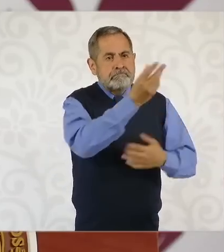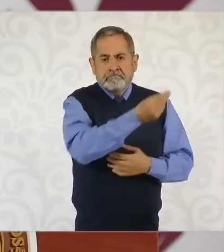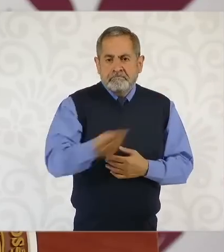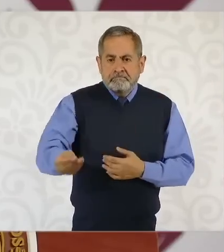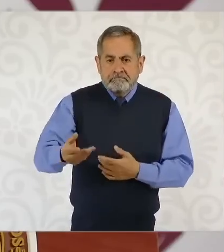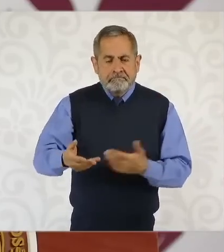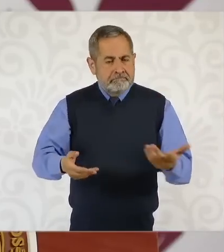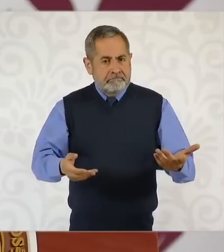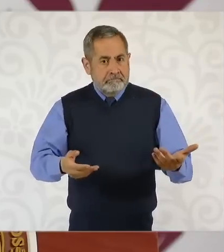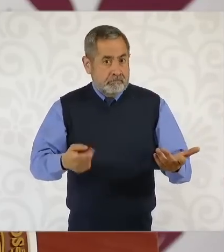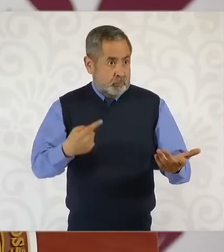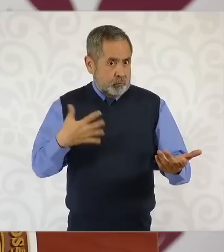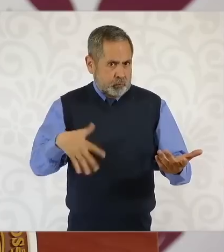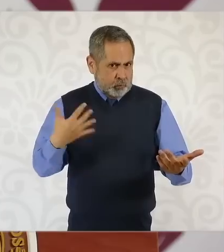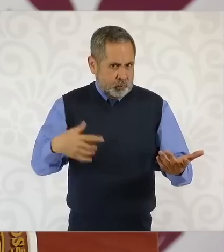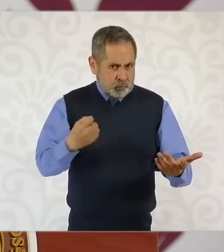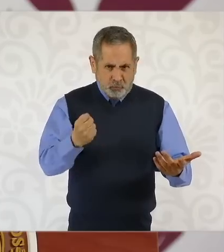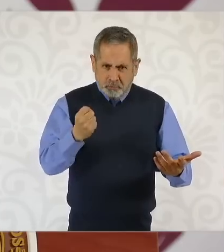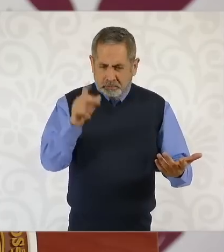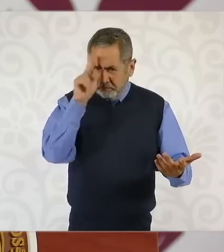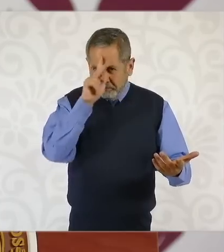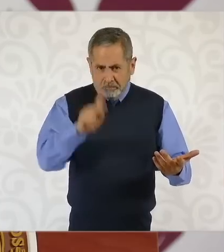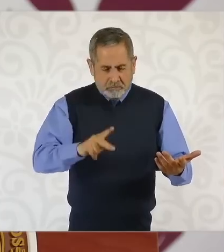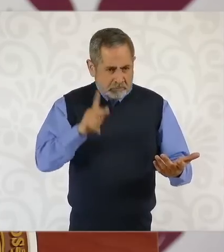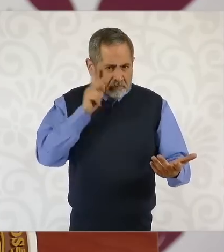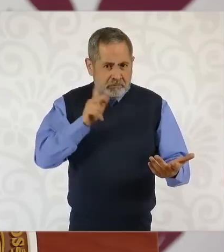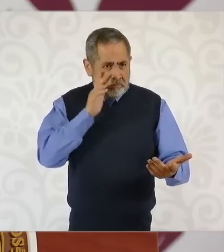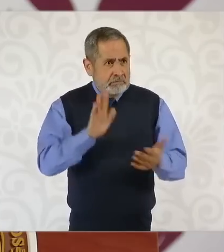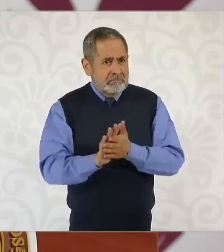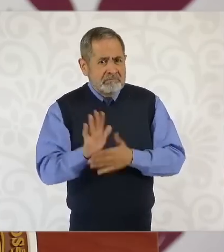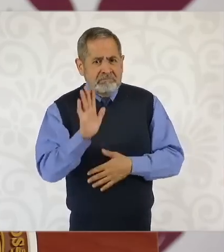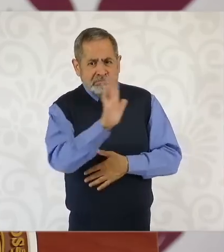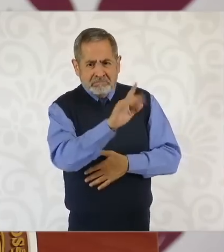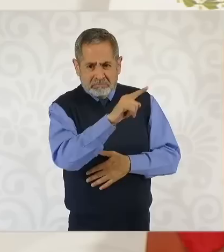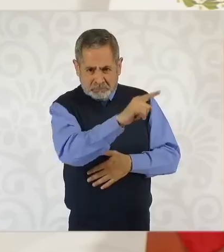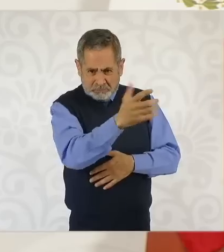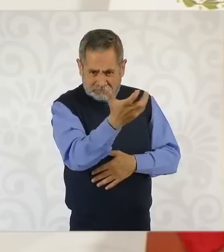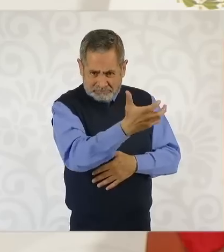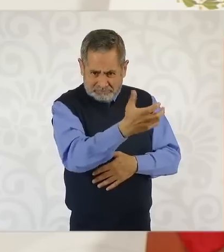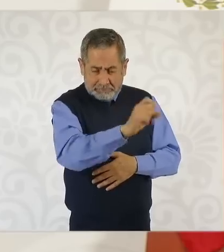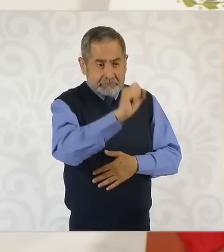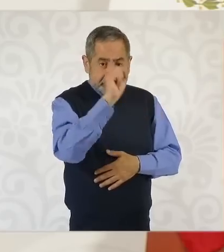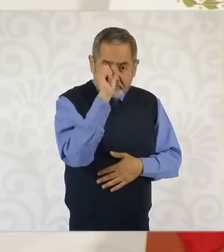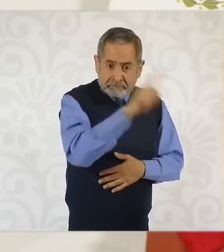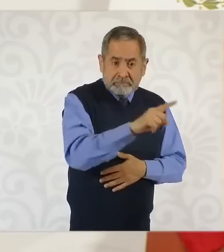es muy fuerte es una prueba muy contundente porque es el propio departamento de Justicia